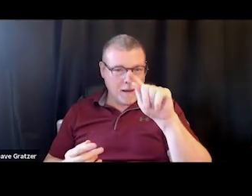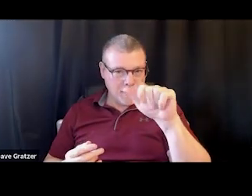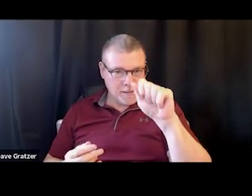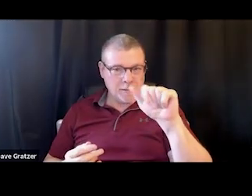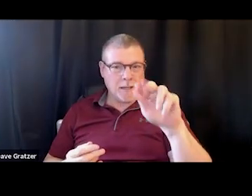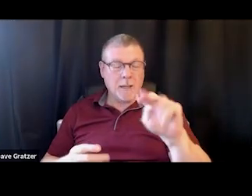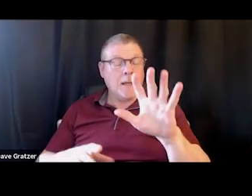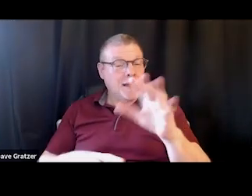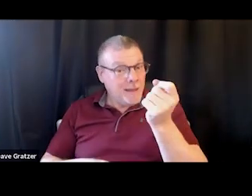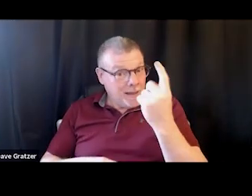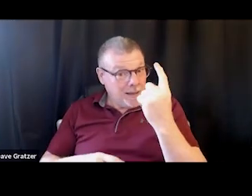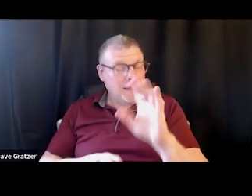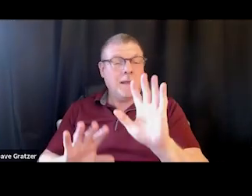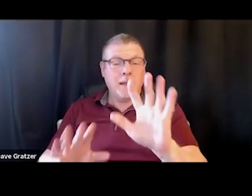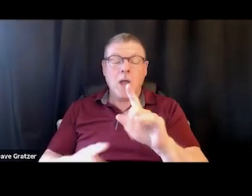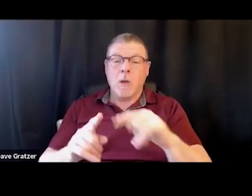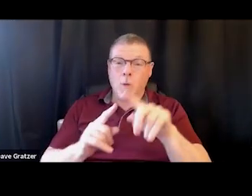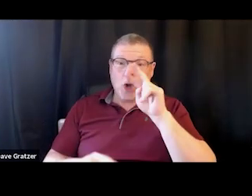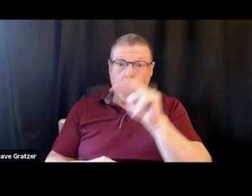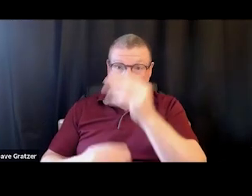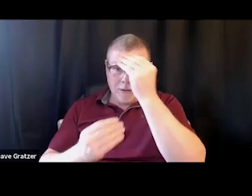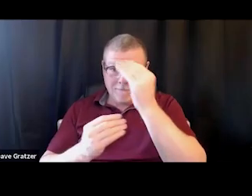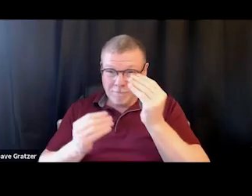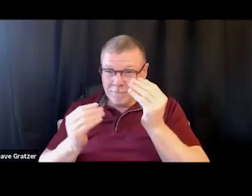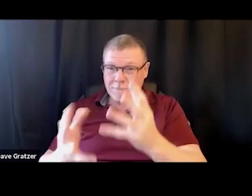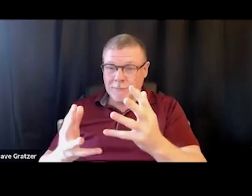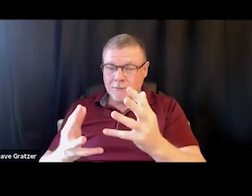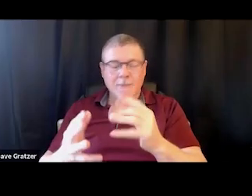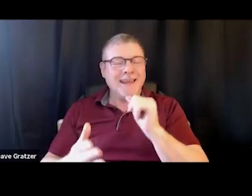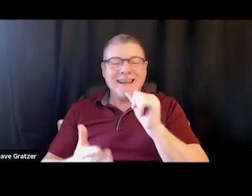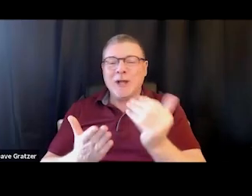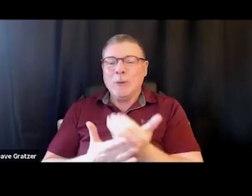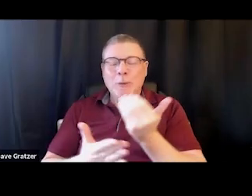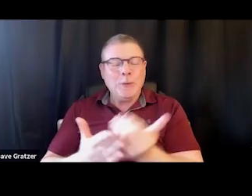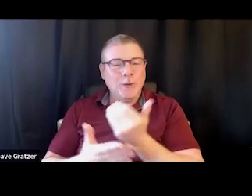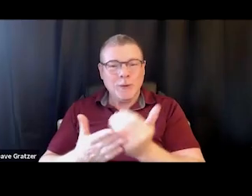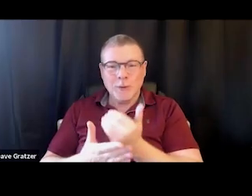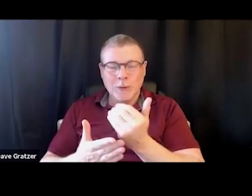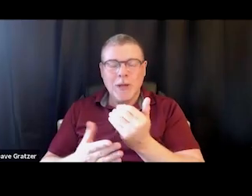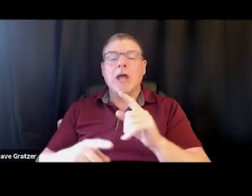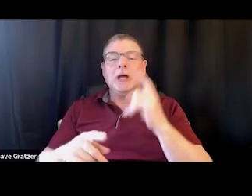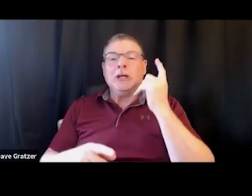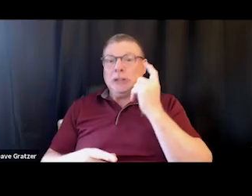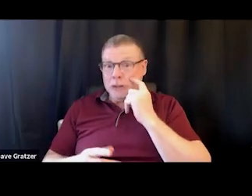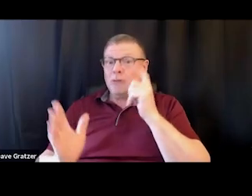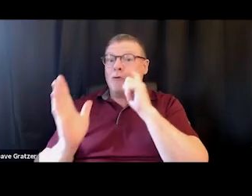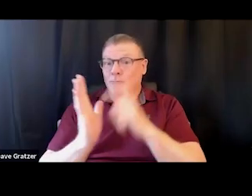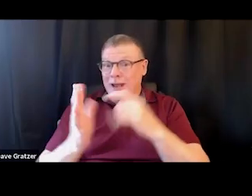Sin embargo, al mirar los datos, no es un fenómeno nuevo para los veteranos que han experimentado lesiones cerebrales.